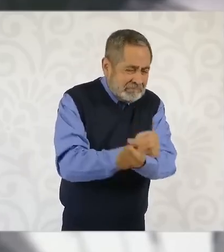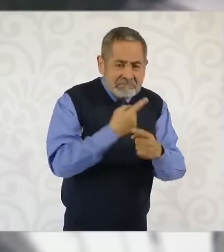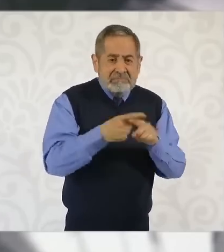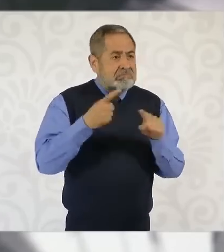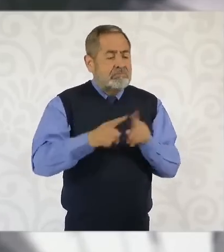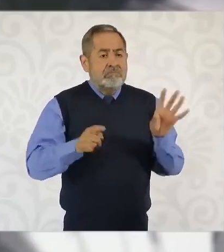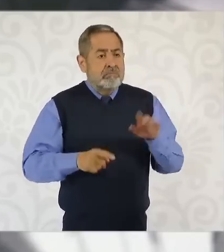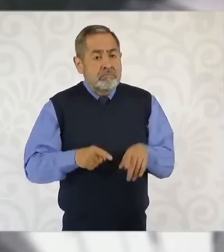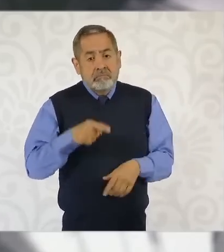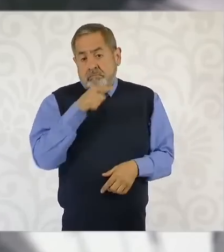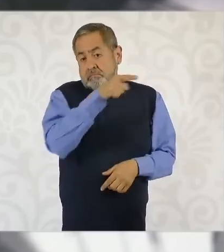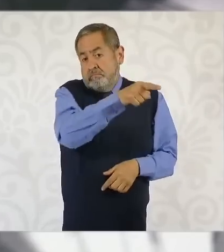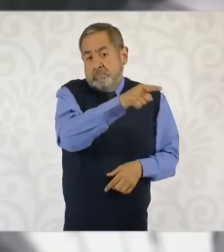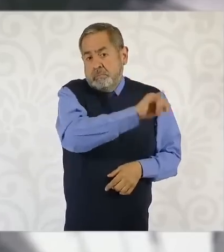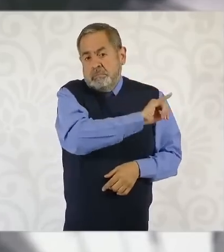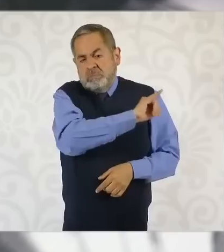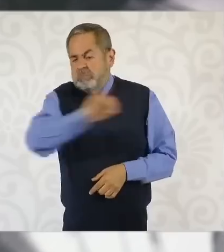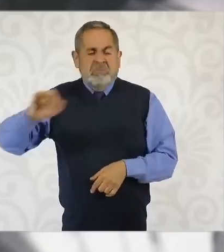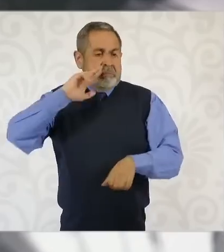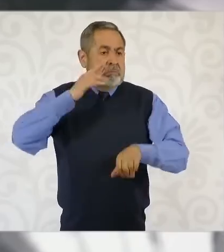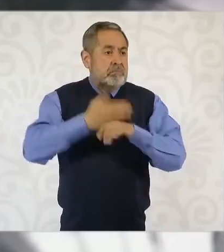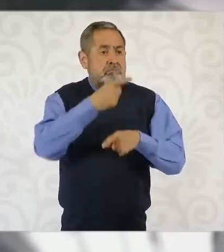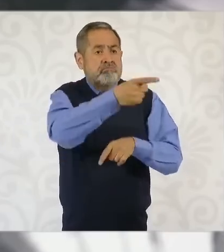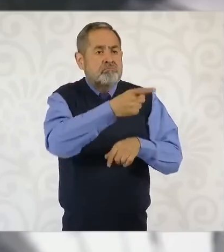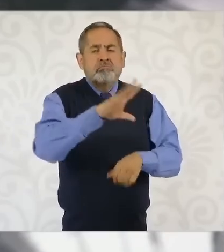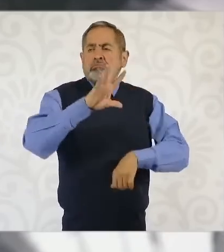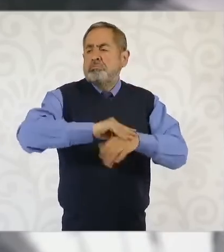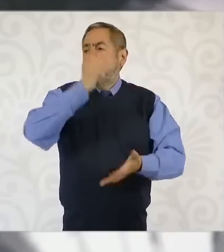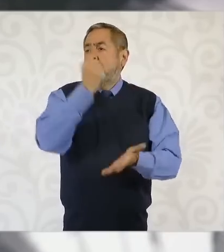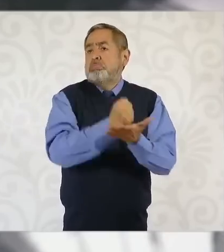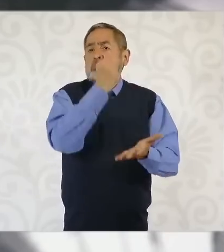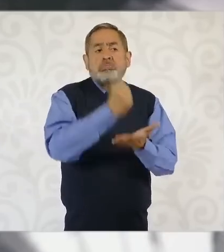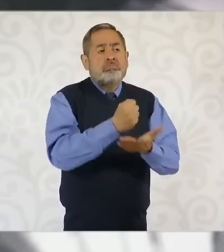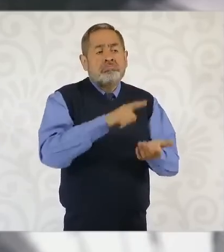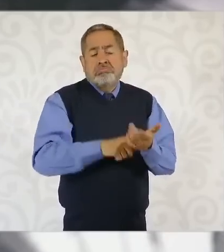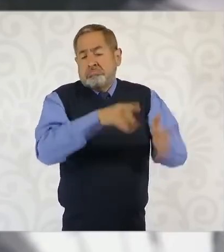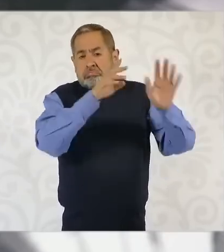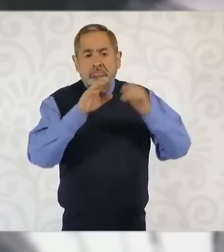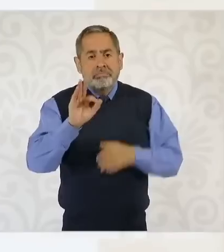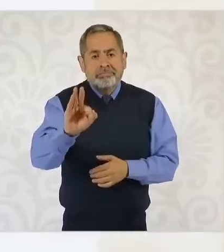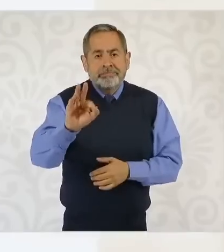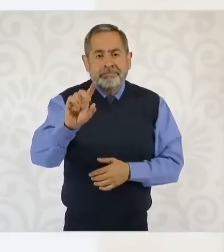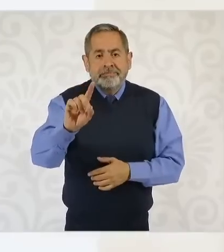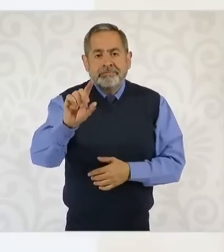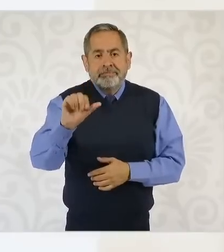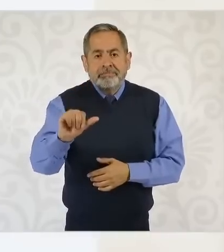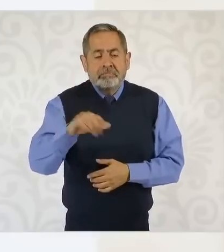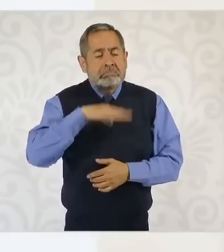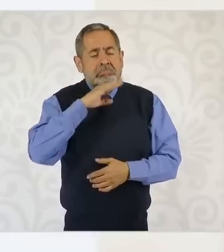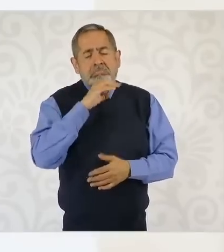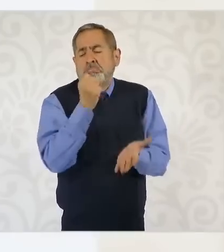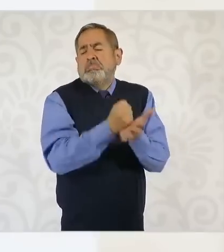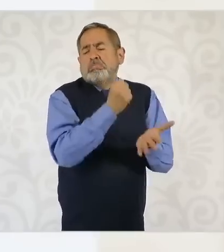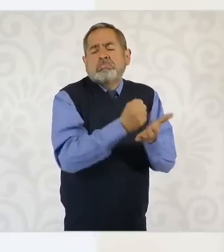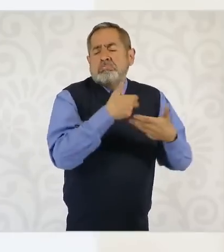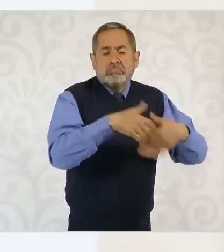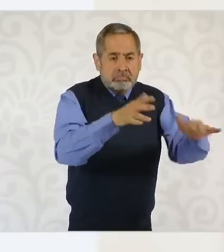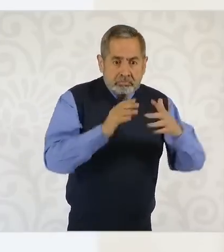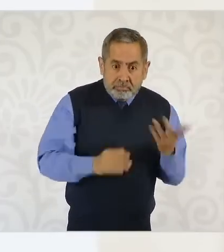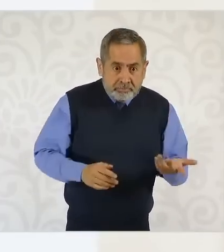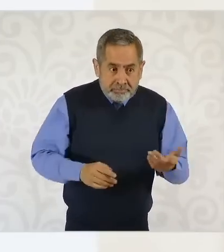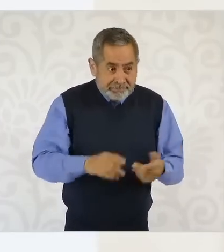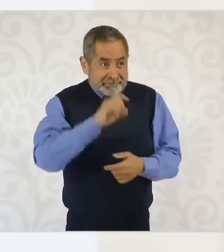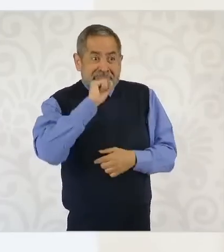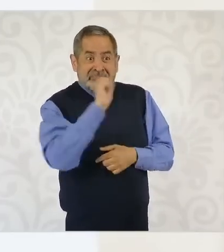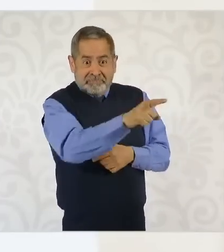irresponsable de fármacos por parte de la fda un juicio contra una farmacéutica en su propio país